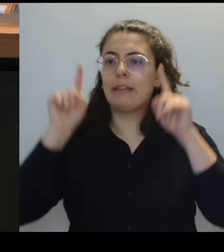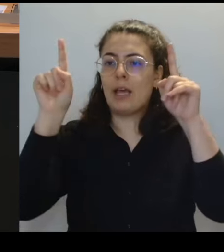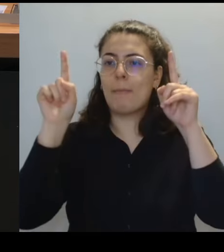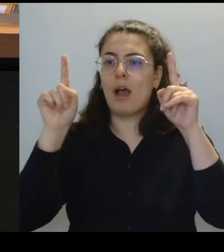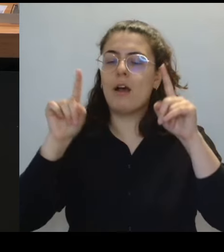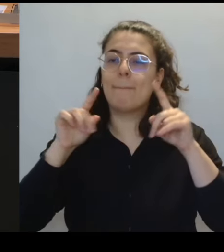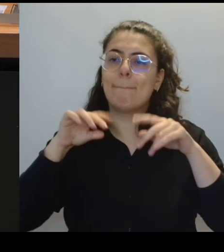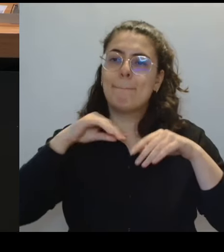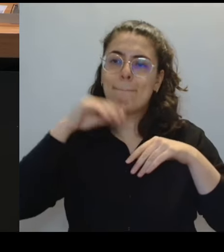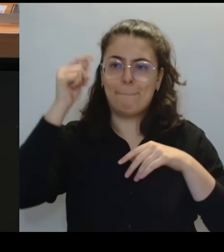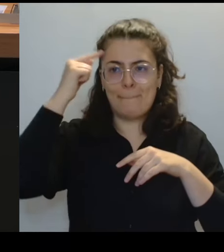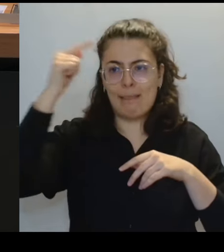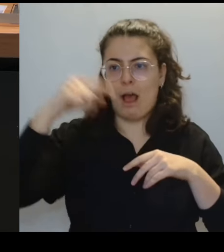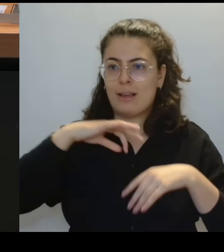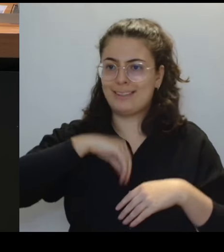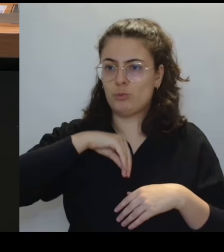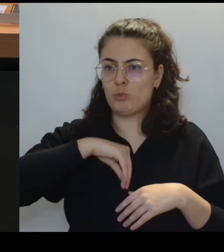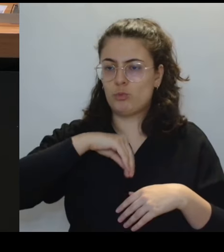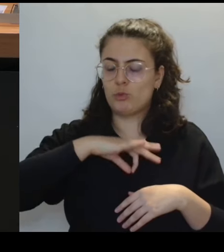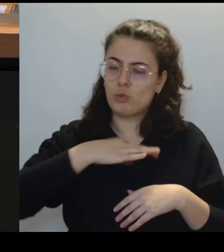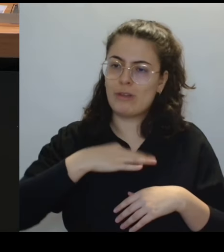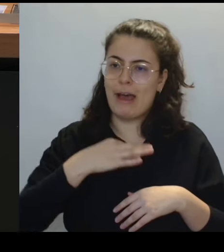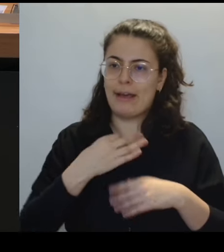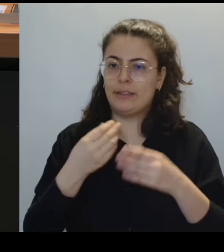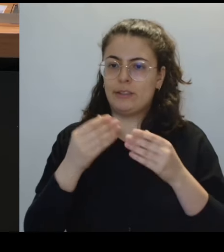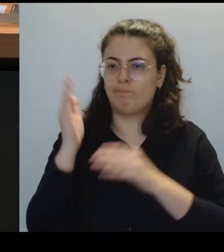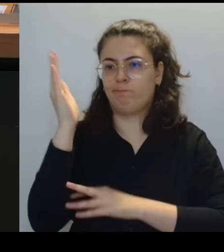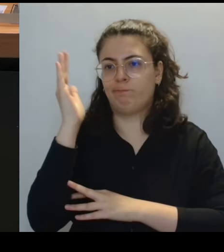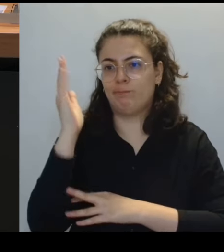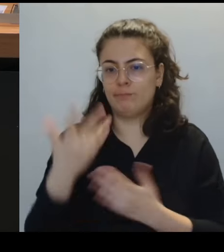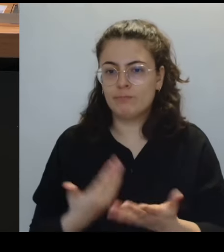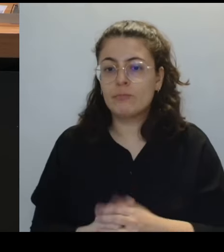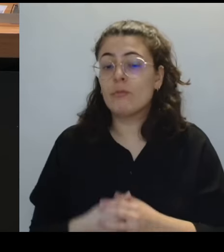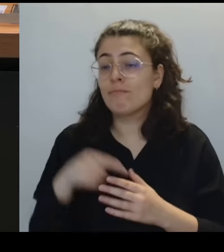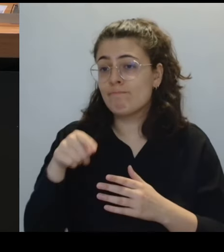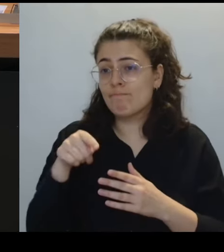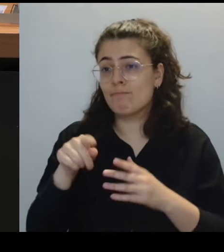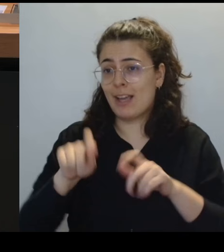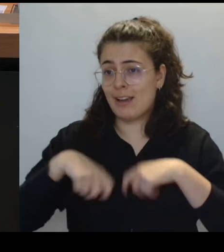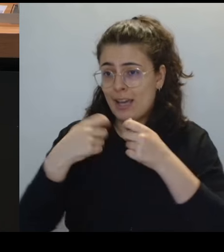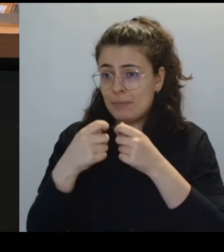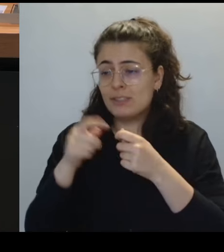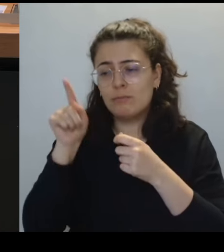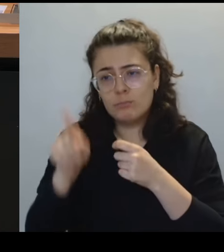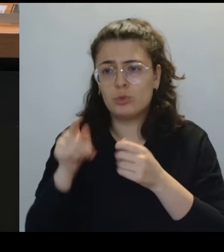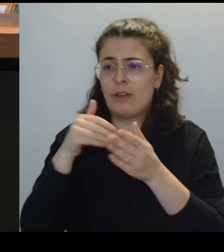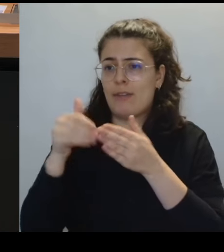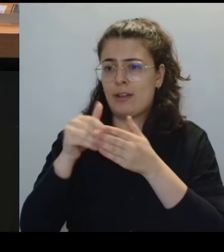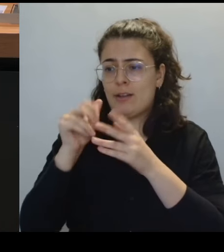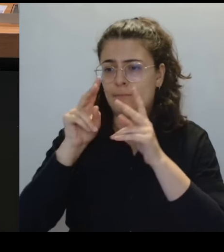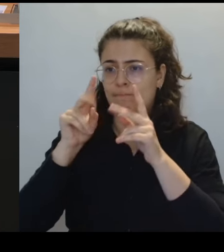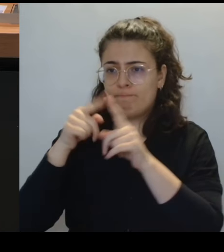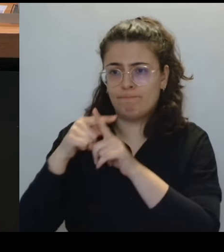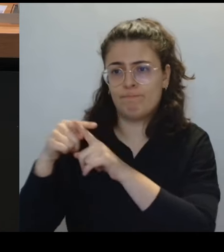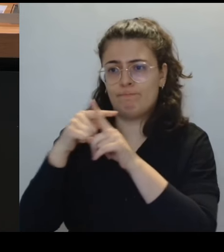Die daraus folgenden Erkenntnisse sollten wir dringend mit einbeziehen. In jedem Fall wird der öffentliche Gesundheitsdienst eine